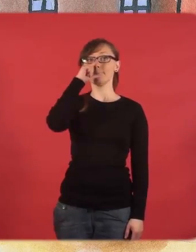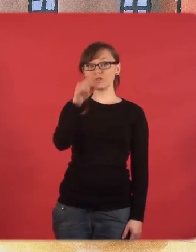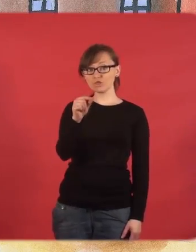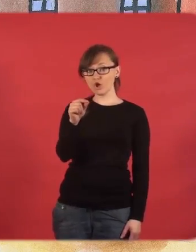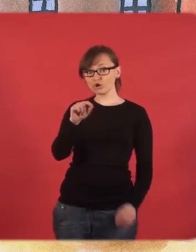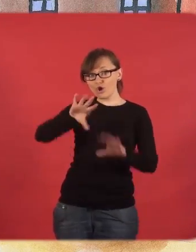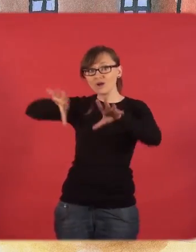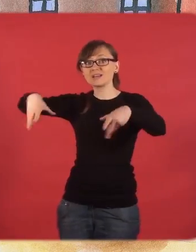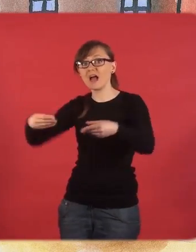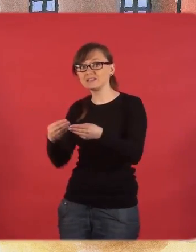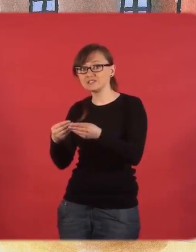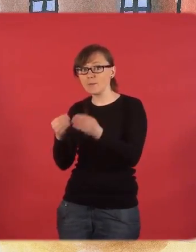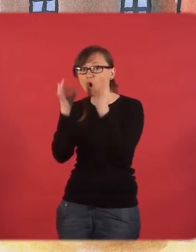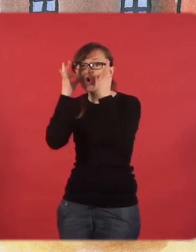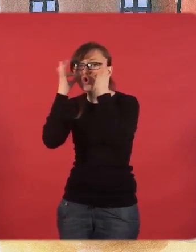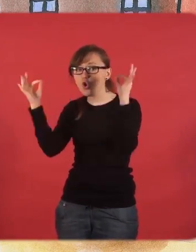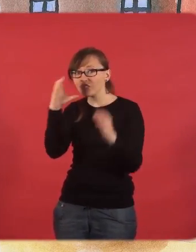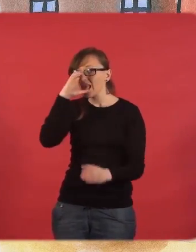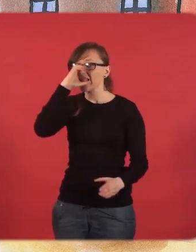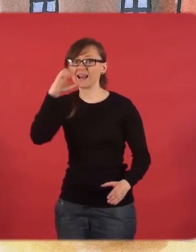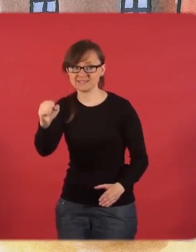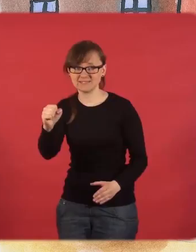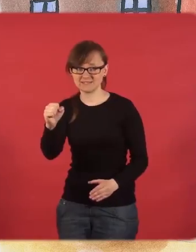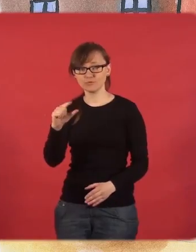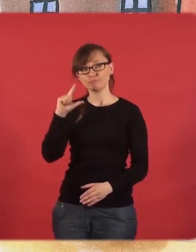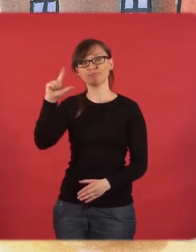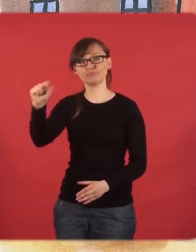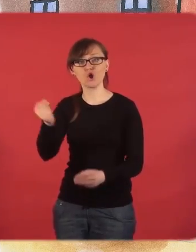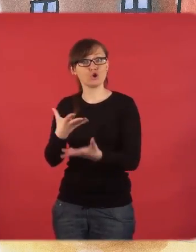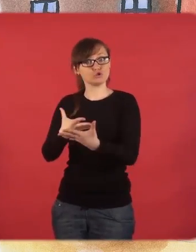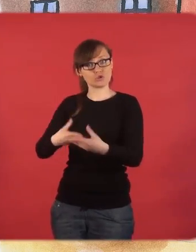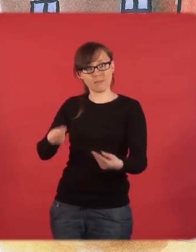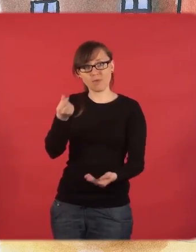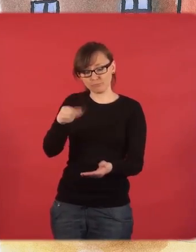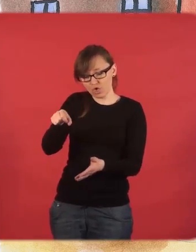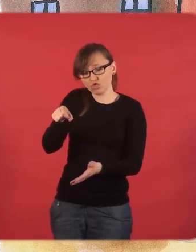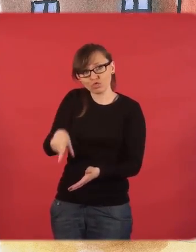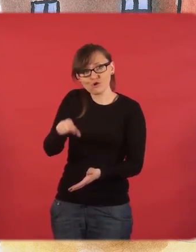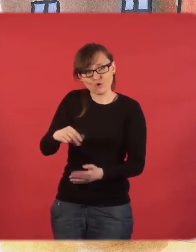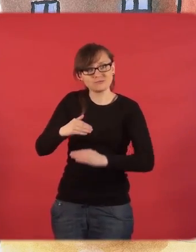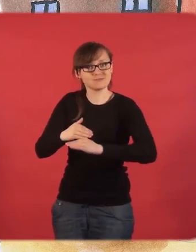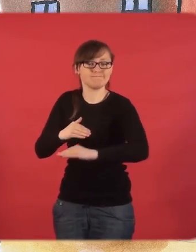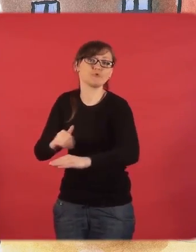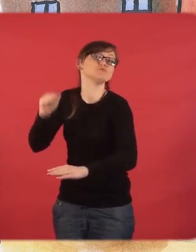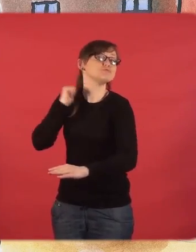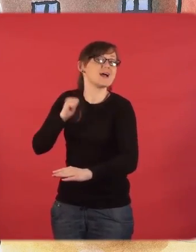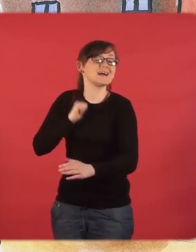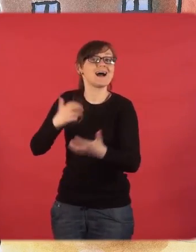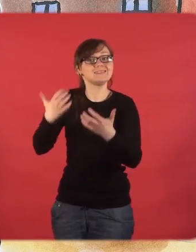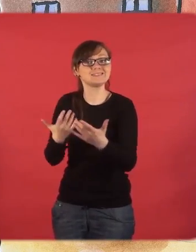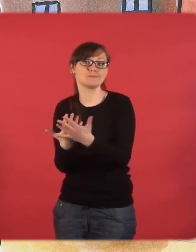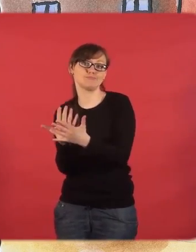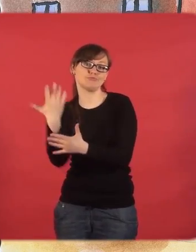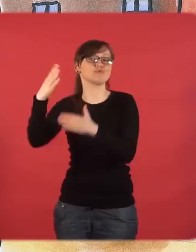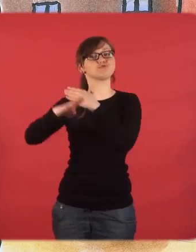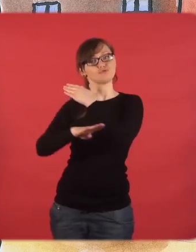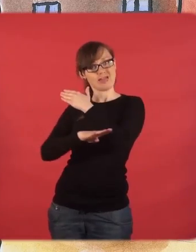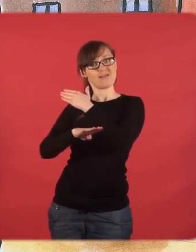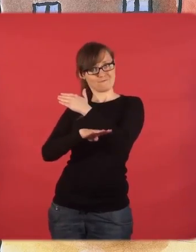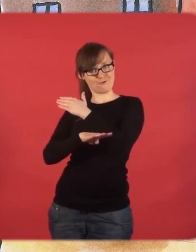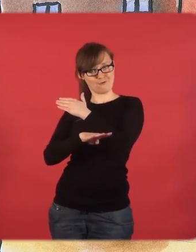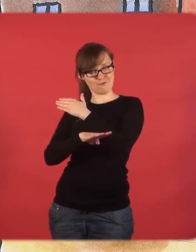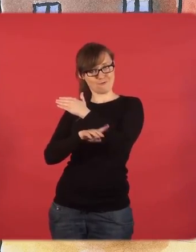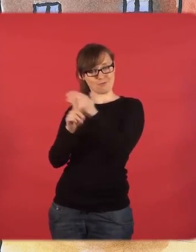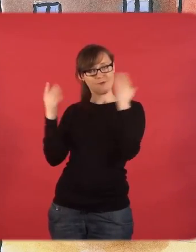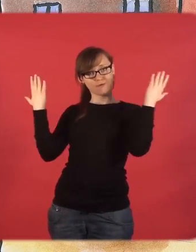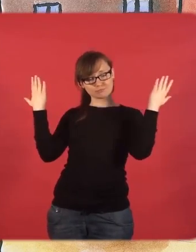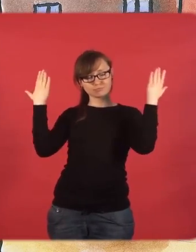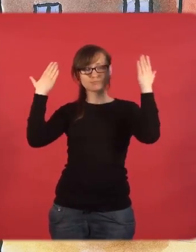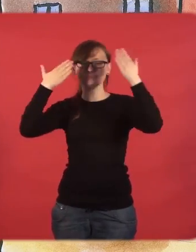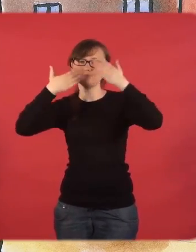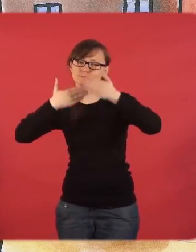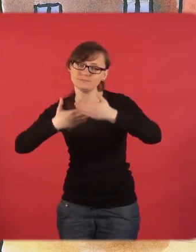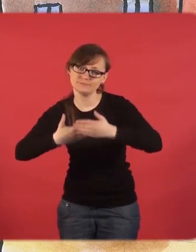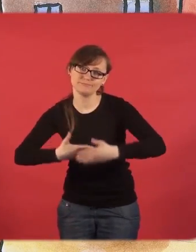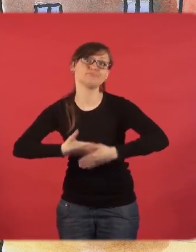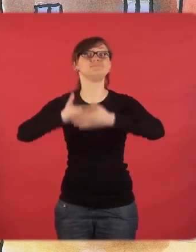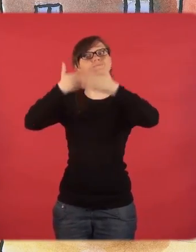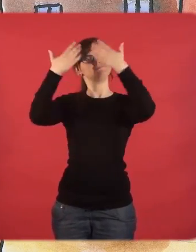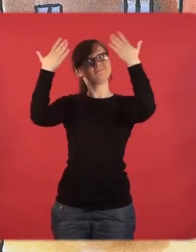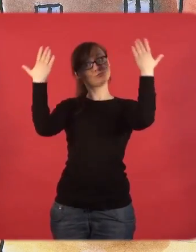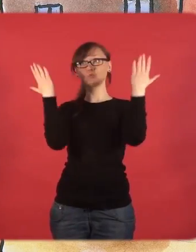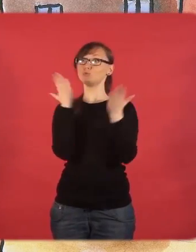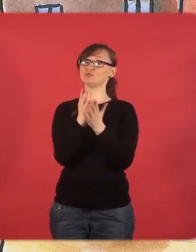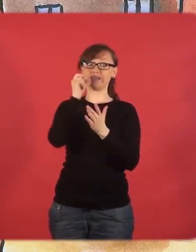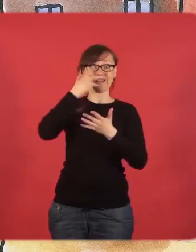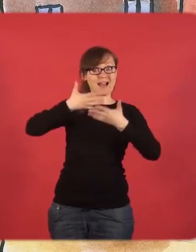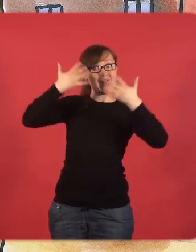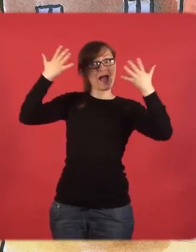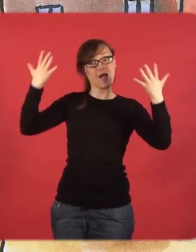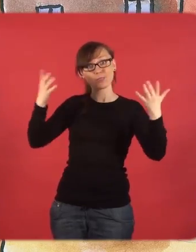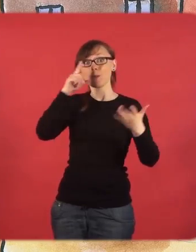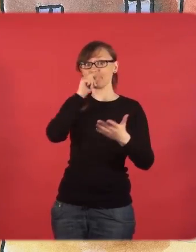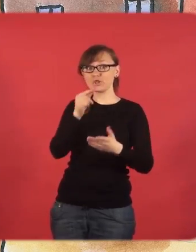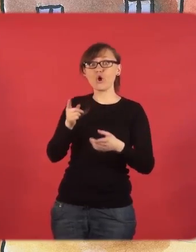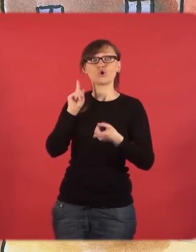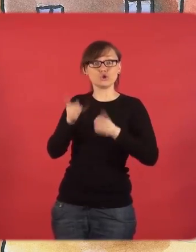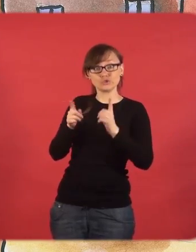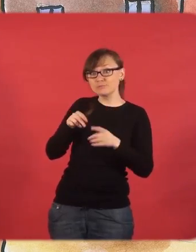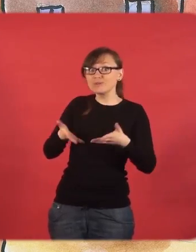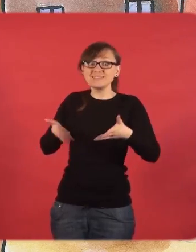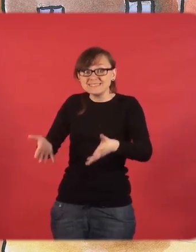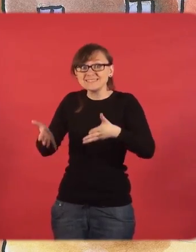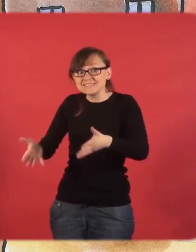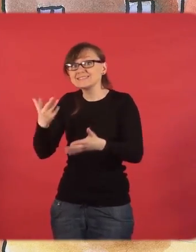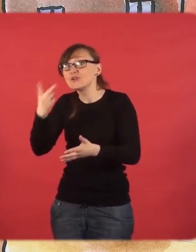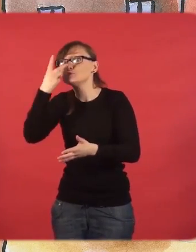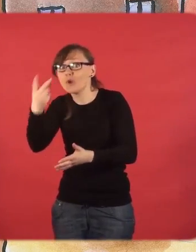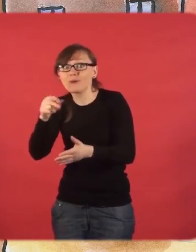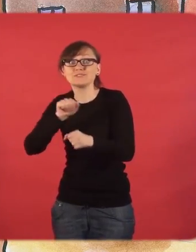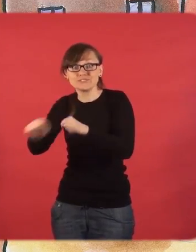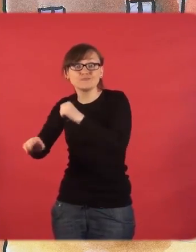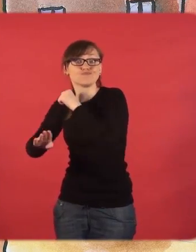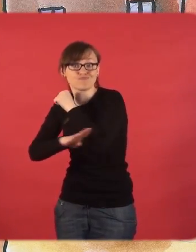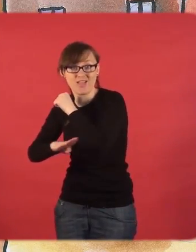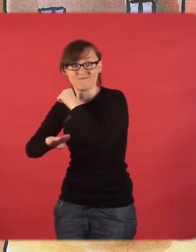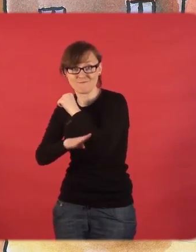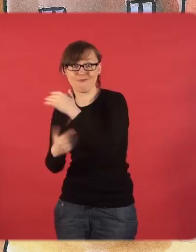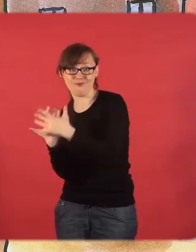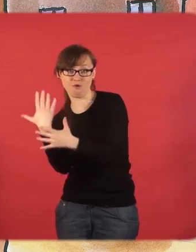Poszedł z nimi i zakopał w ziemi pieniądze, a rano przyszedł sprawdzić czy urosło drzewo.